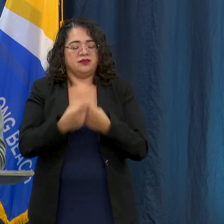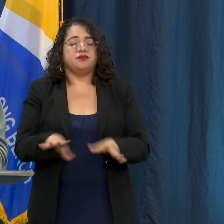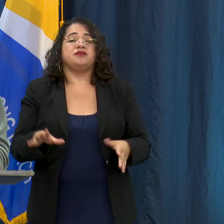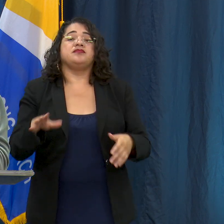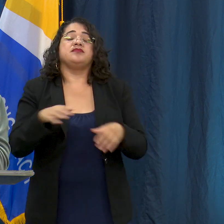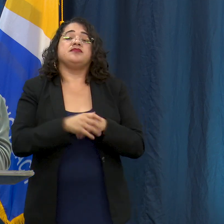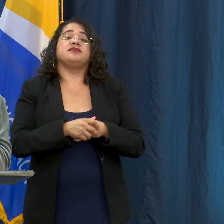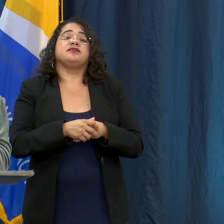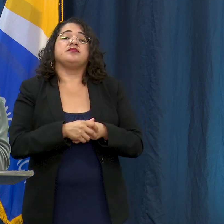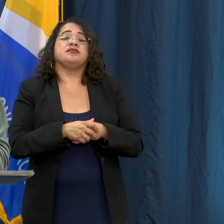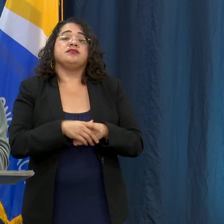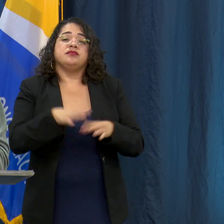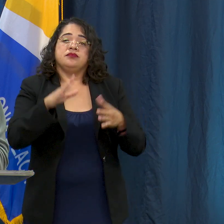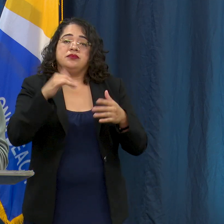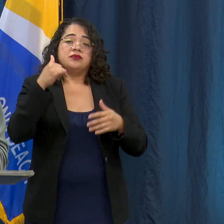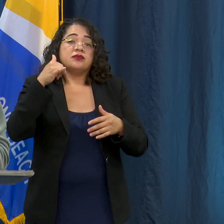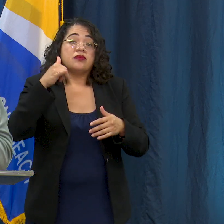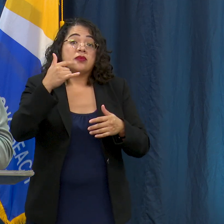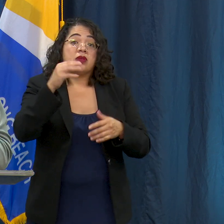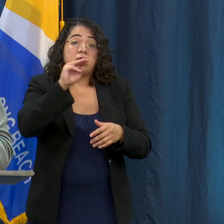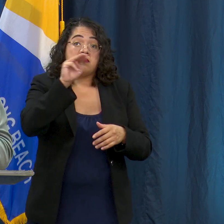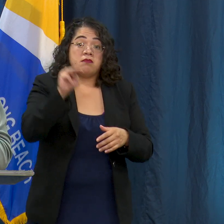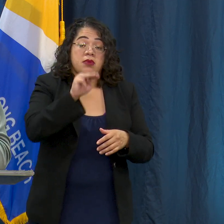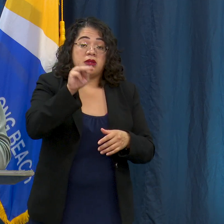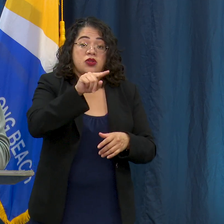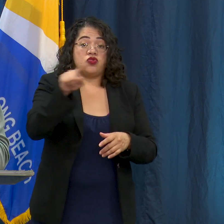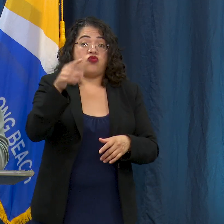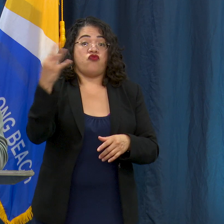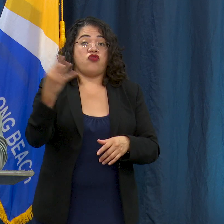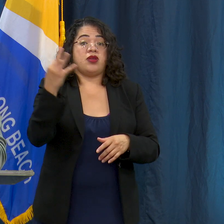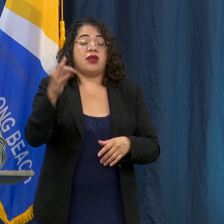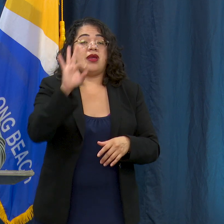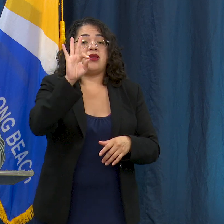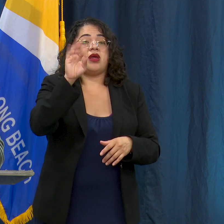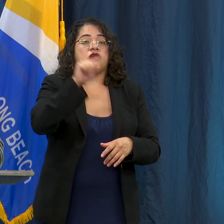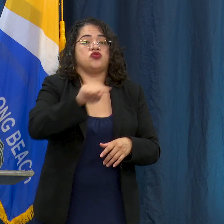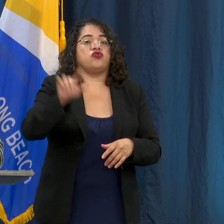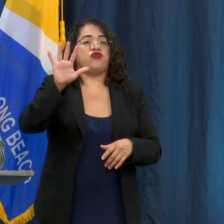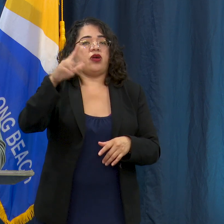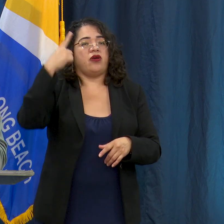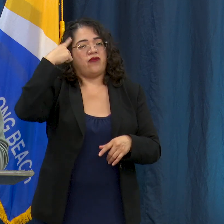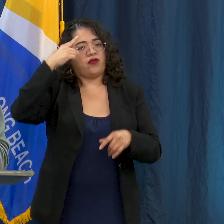hora solos da Mo's abierto del lunes a viernes de nueva de la mañana cinco pero